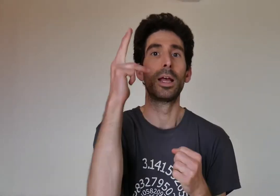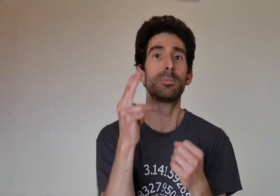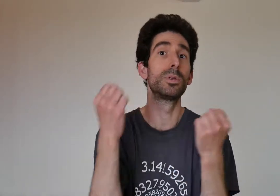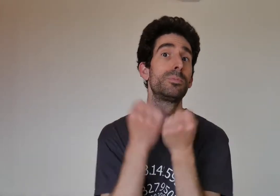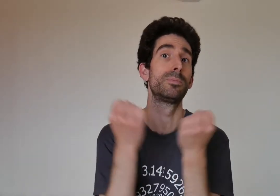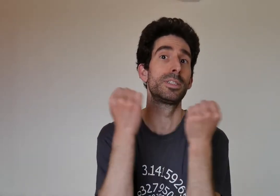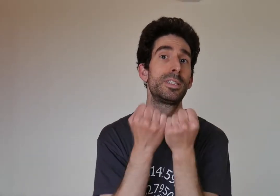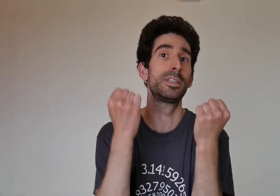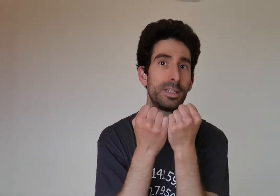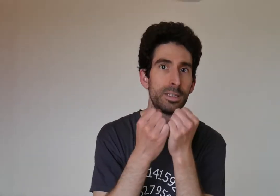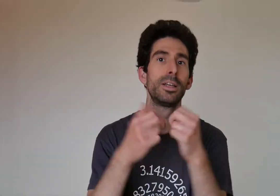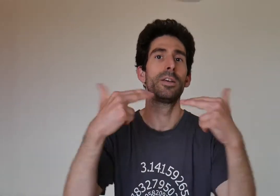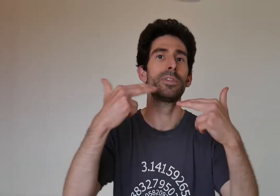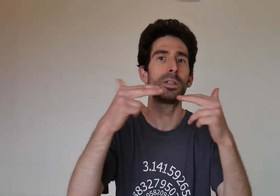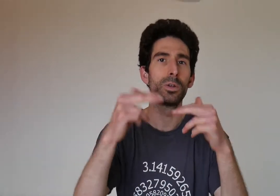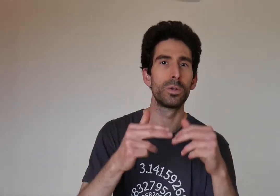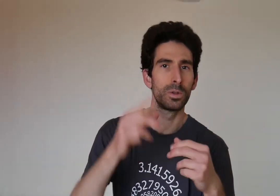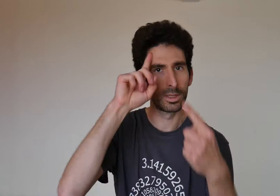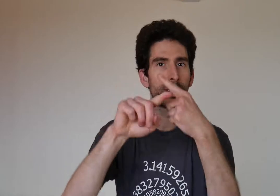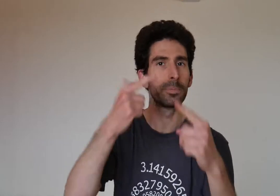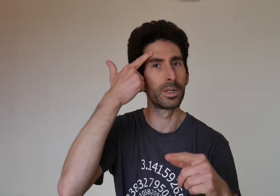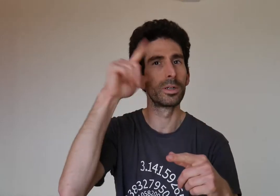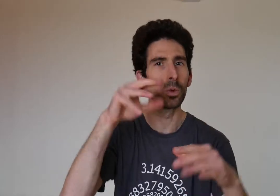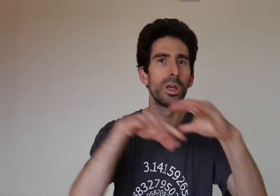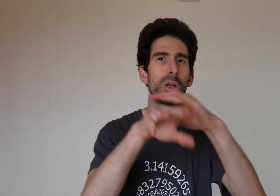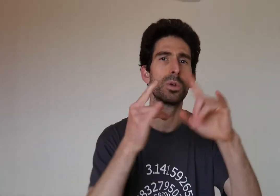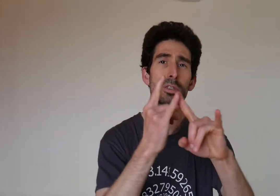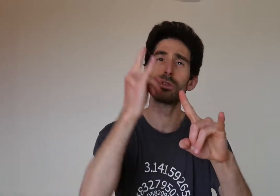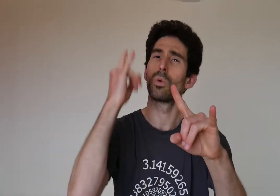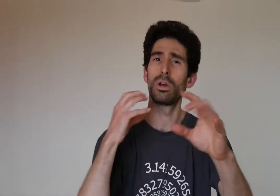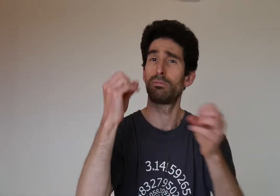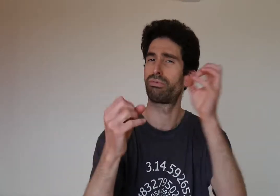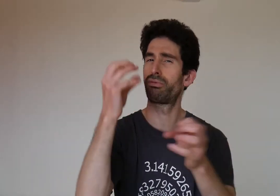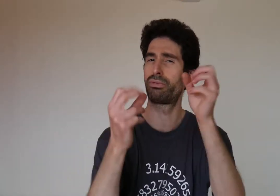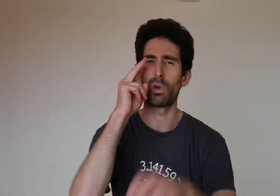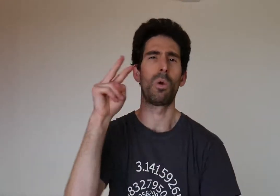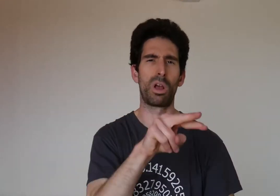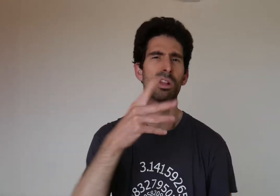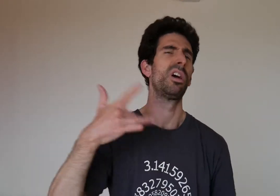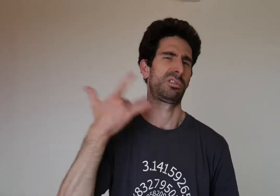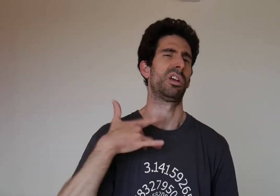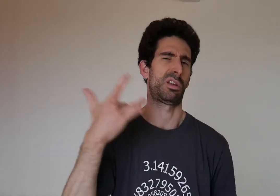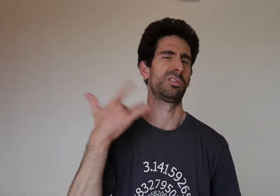*Début de la pub* J'ai fait une vidéo sur l'histoire des égouts Lyonnais. Regardez, c'est intéressant.